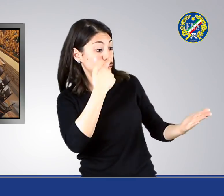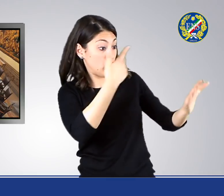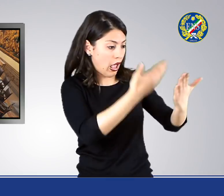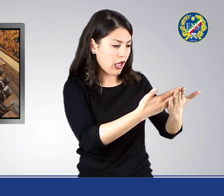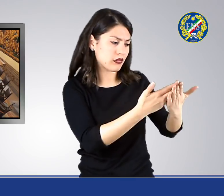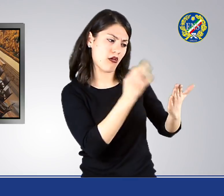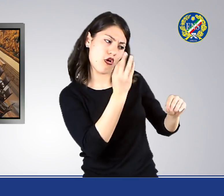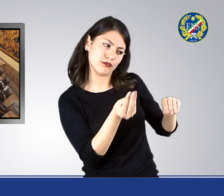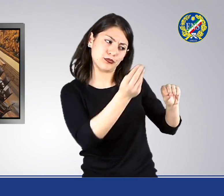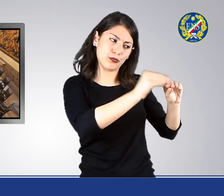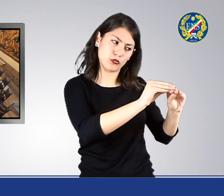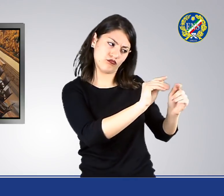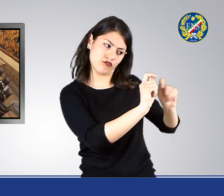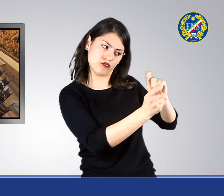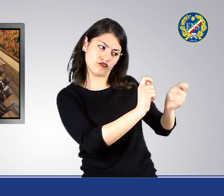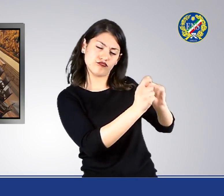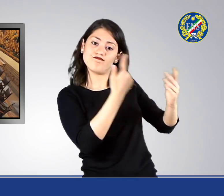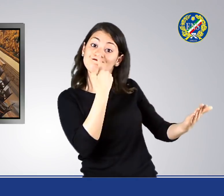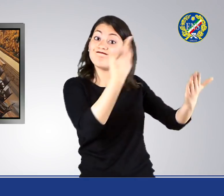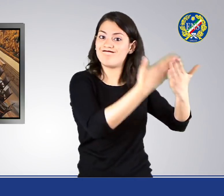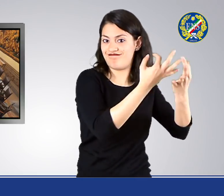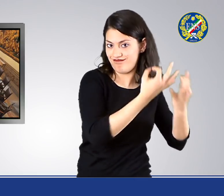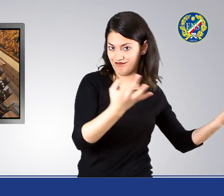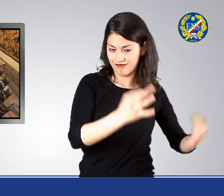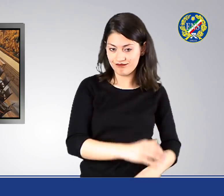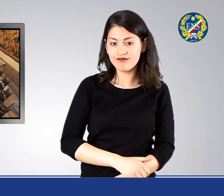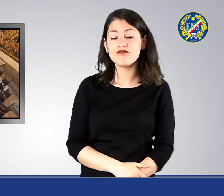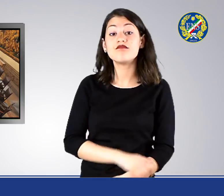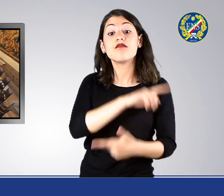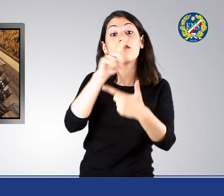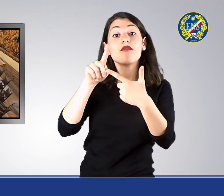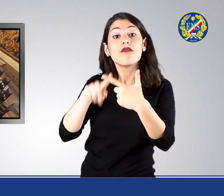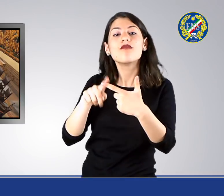di inserimento lavorativo delle persone con disabilità,